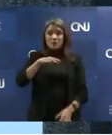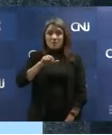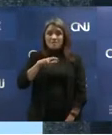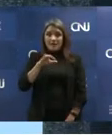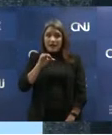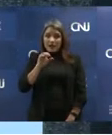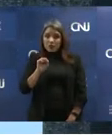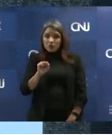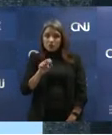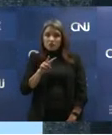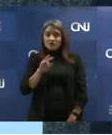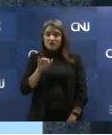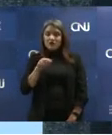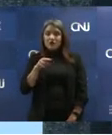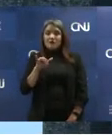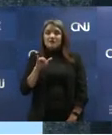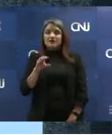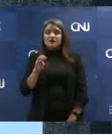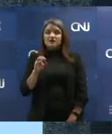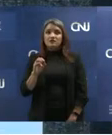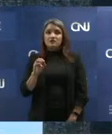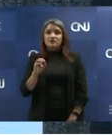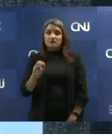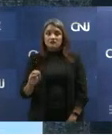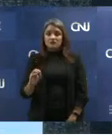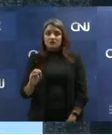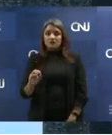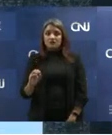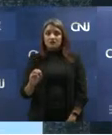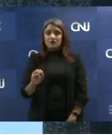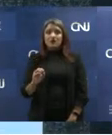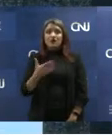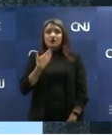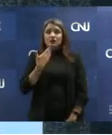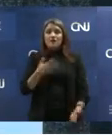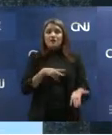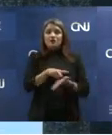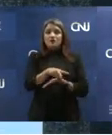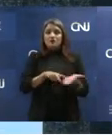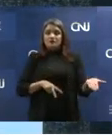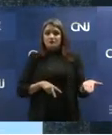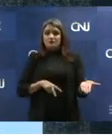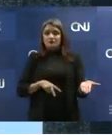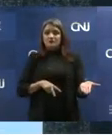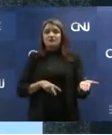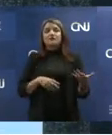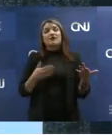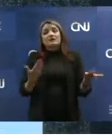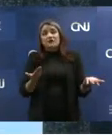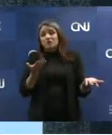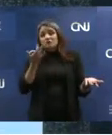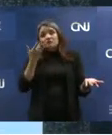Não sei se valeria o conselheiro Sidney depois da visita e